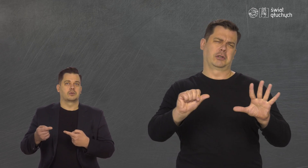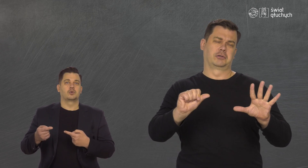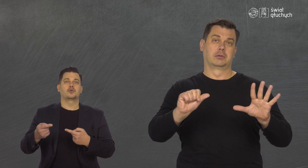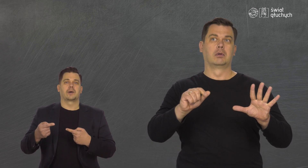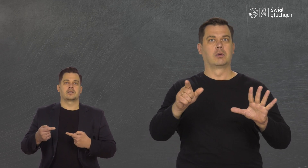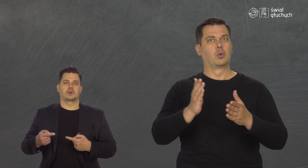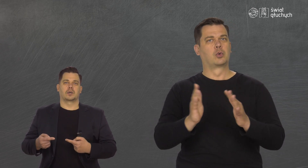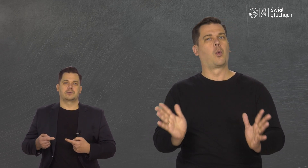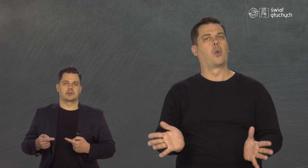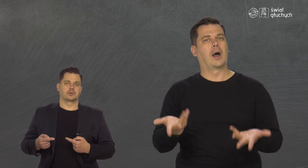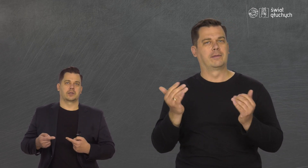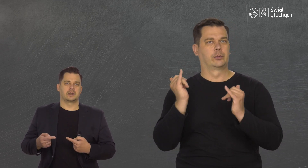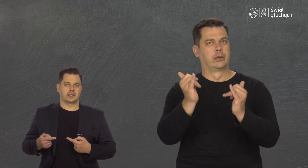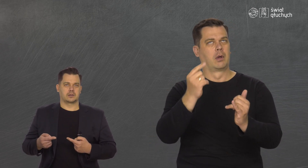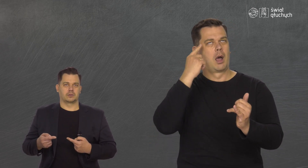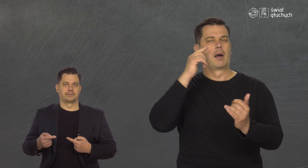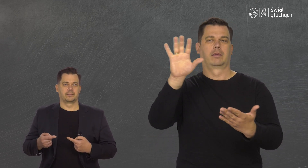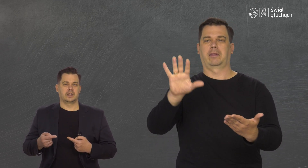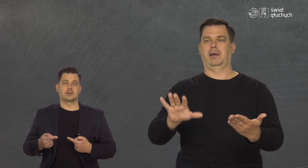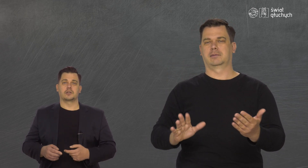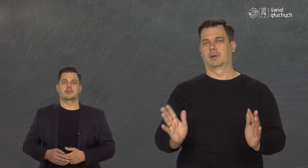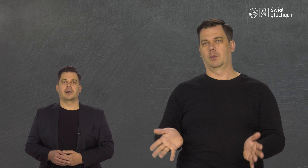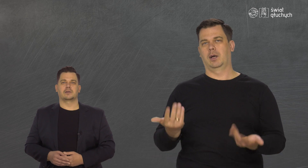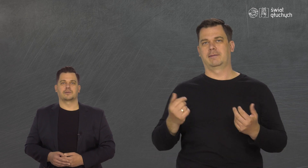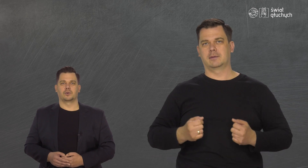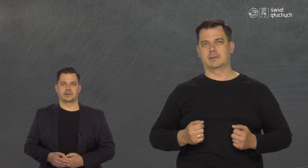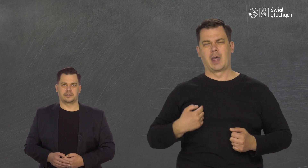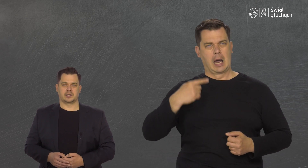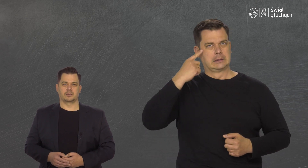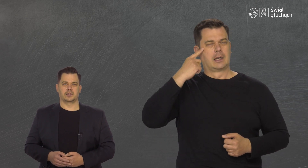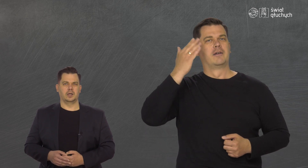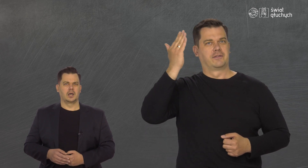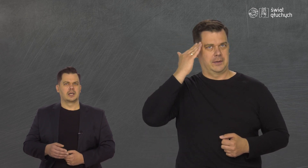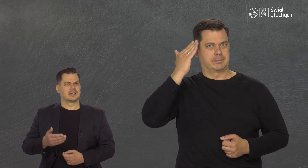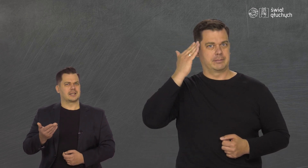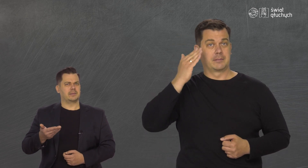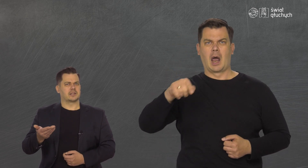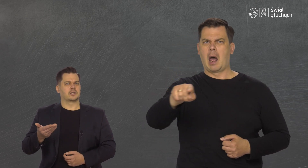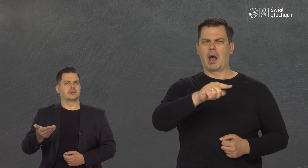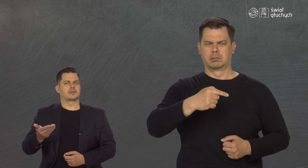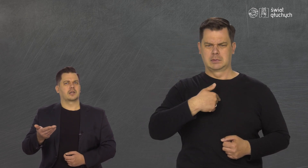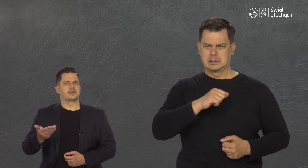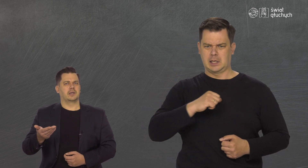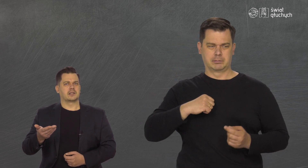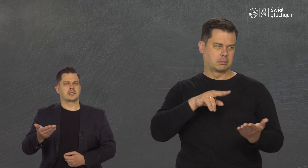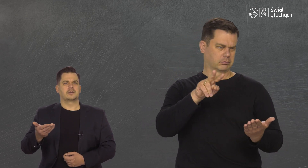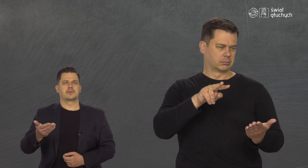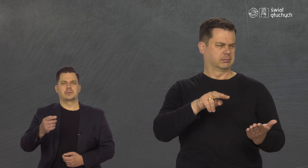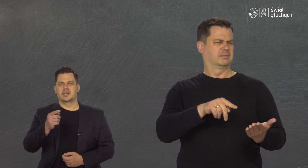już bardzo ułatwi zrozumienie tekstu. Jednocześnie, mając w głowie te wskazówki, sami zaczniemy dostrzegać miejsca i sposoby